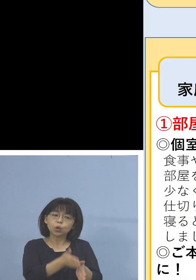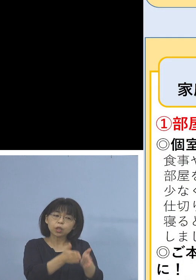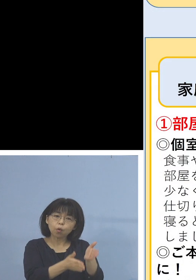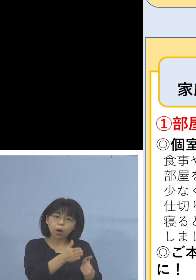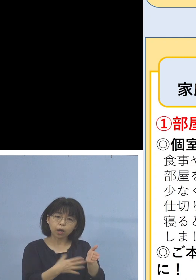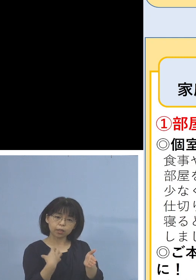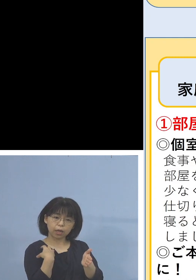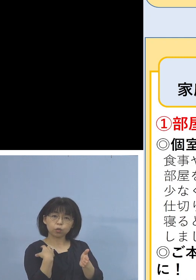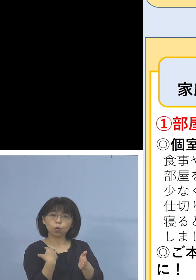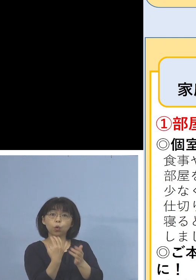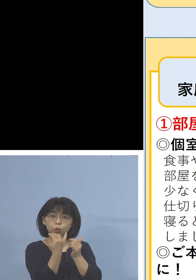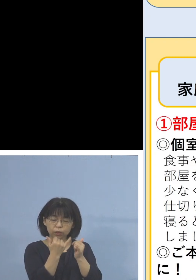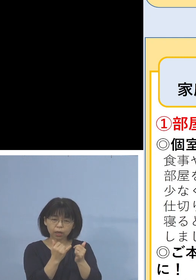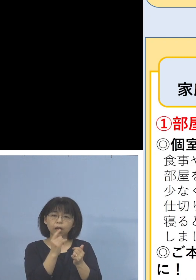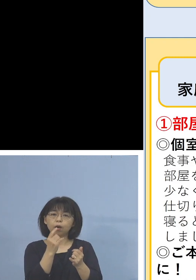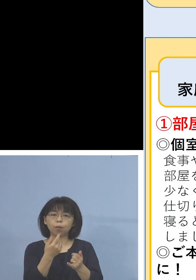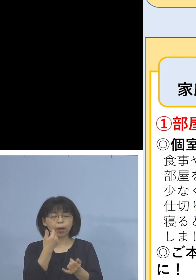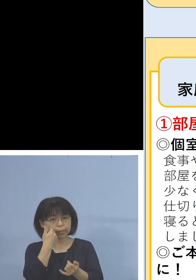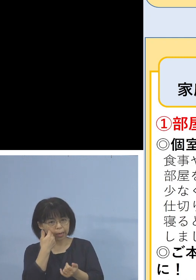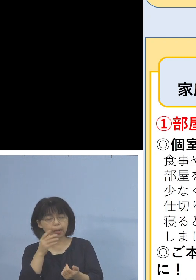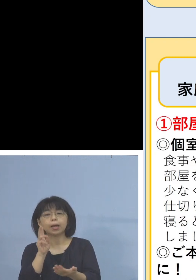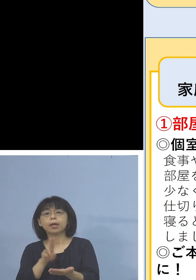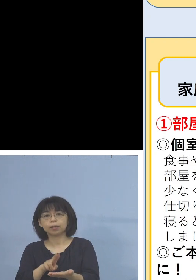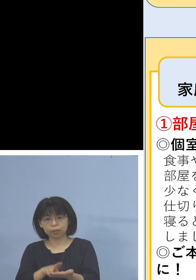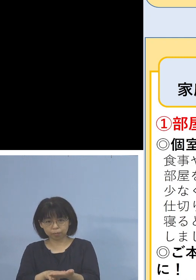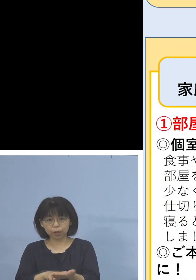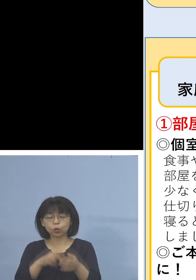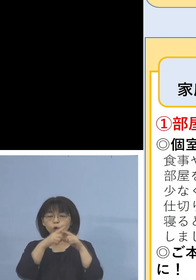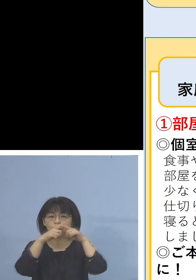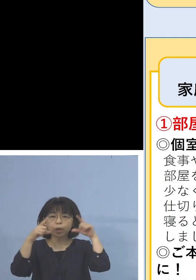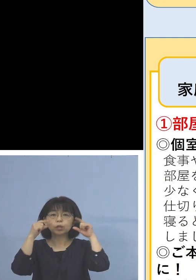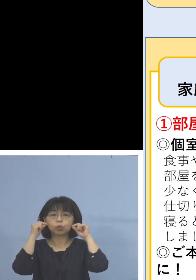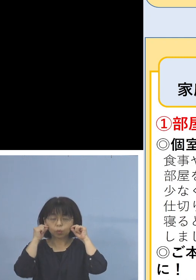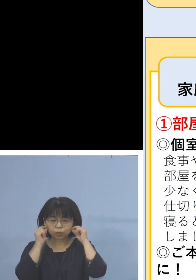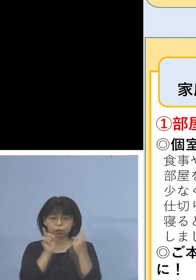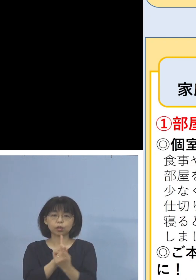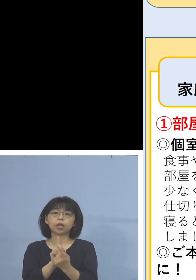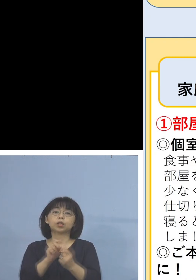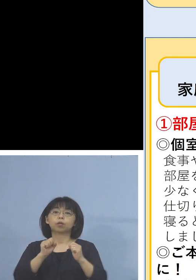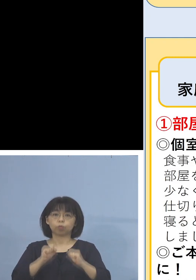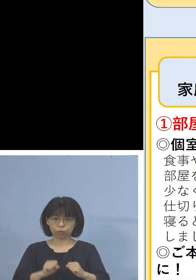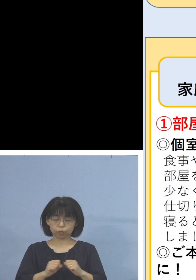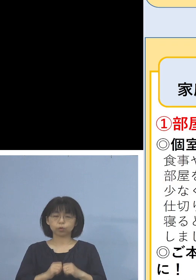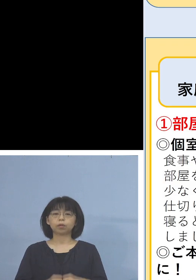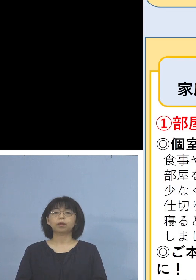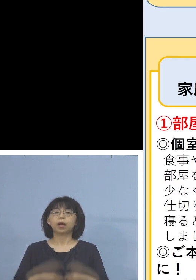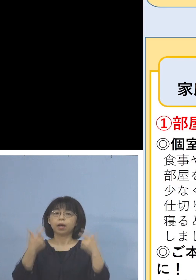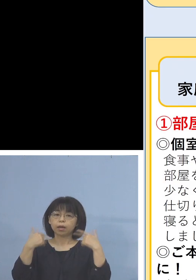全員マスク着用といった対策を行っていただくとともに 普段から家庭内においても